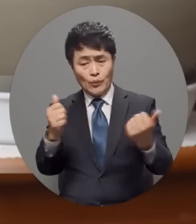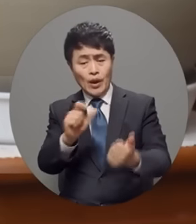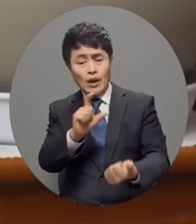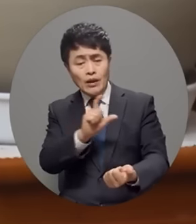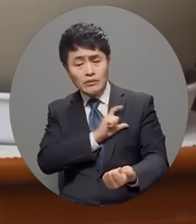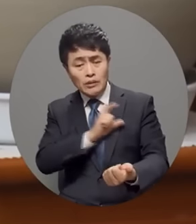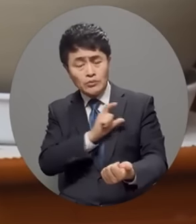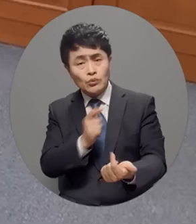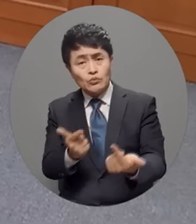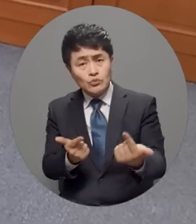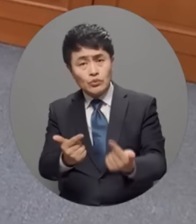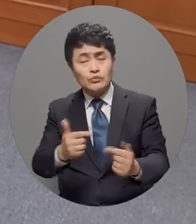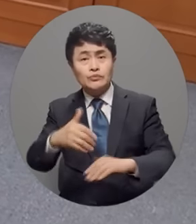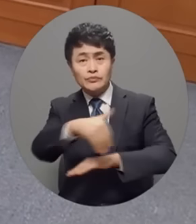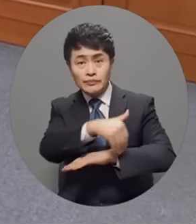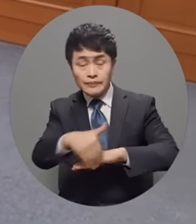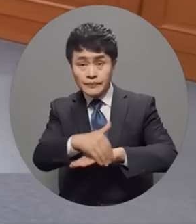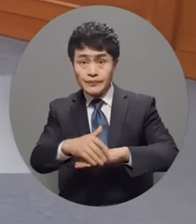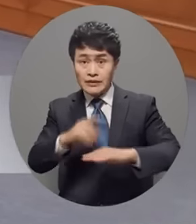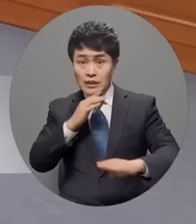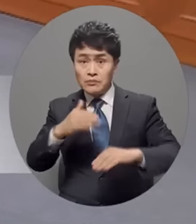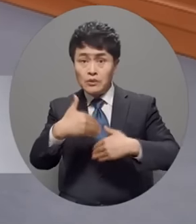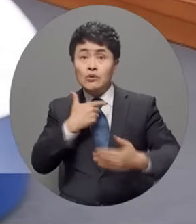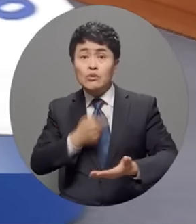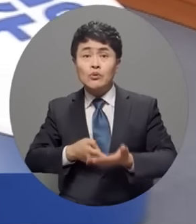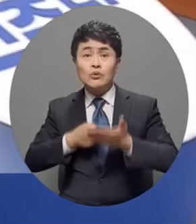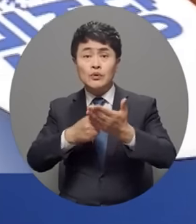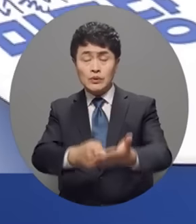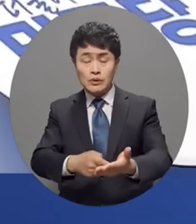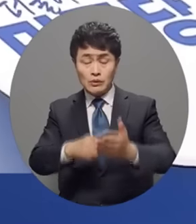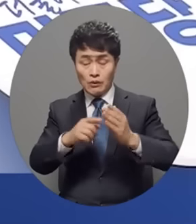회담 의제도 조율할 방침입니다.